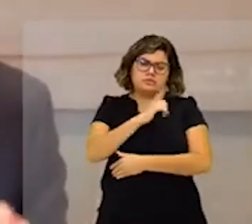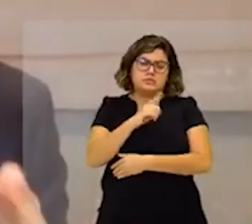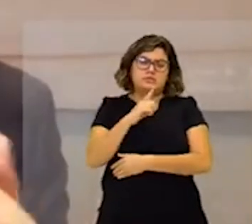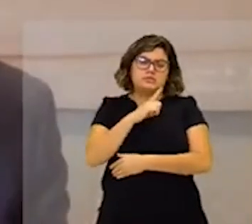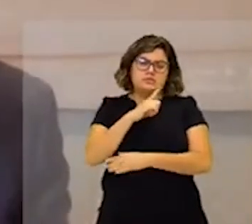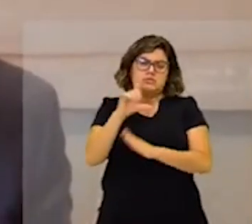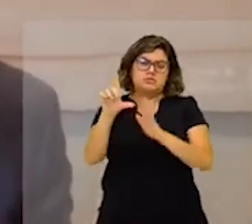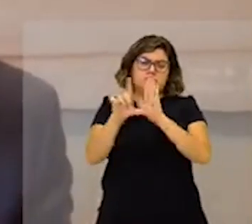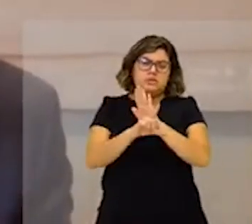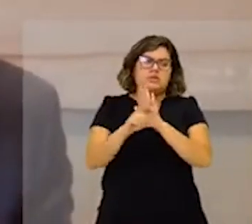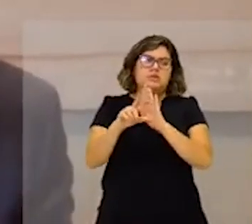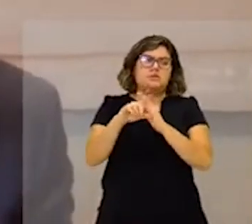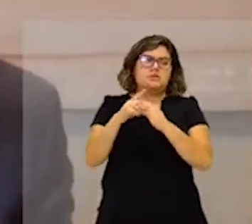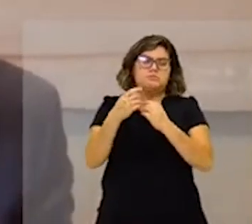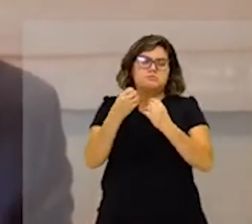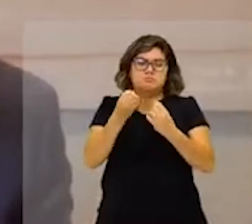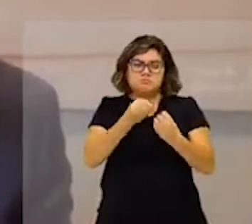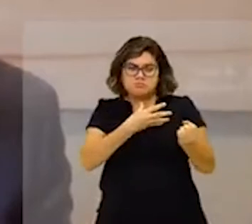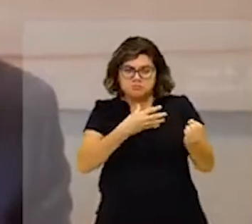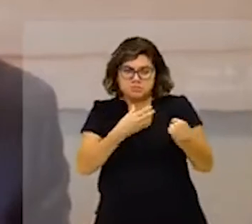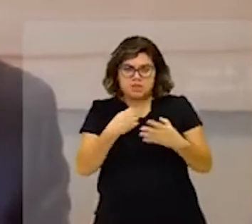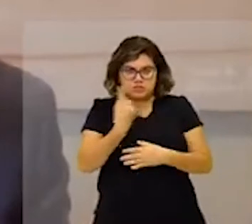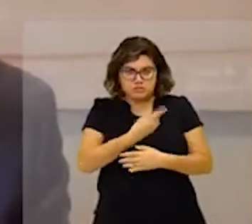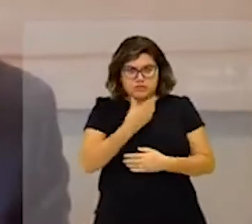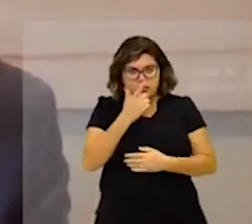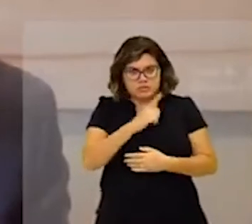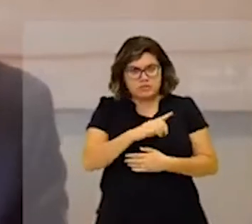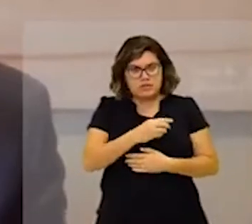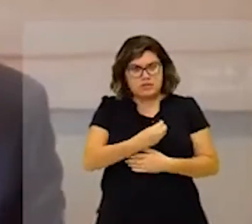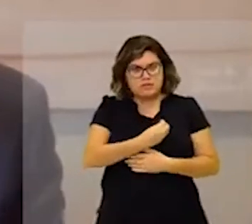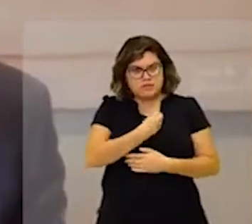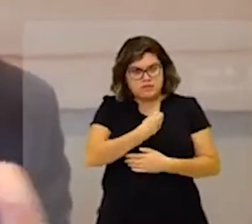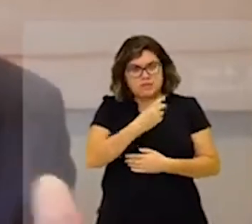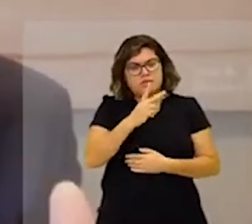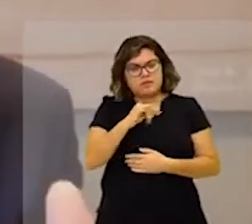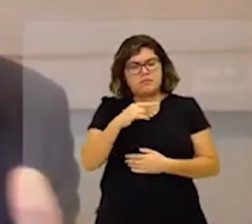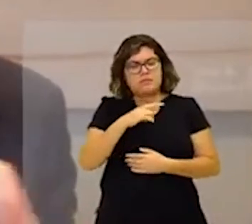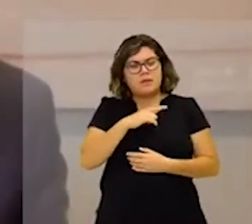até mesmo porque nós vamos ter que viver ainda de muito experimentalismo nós vamos ter que ter muita